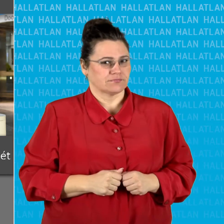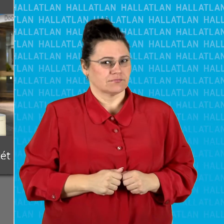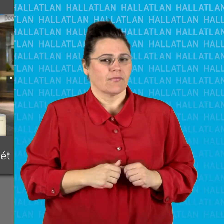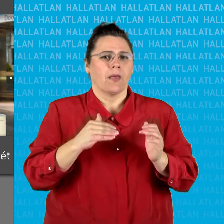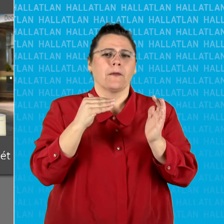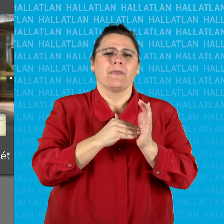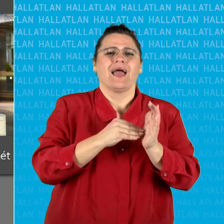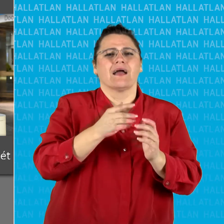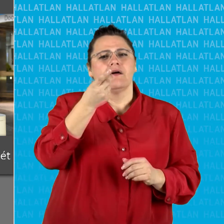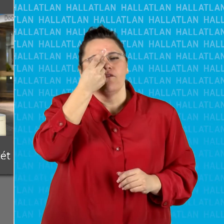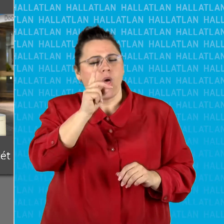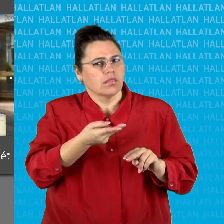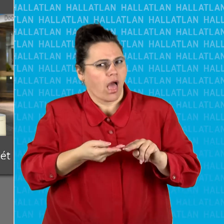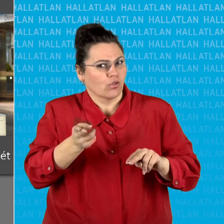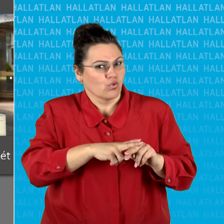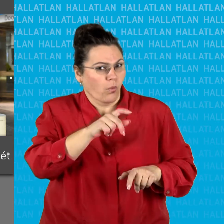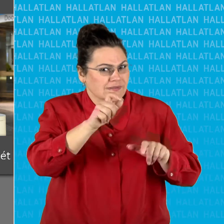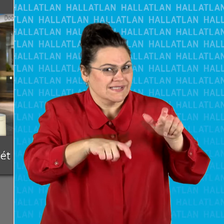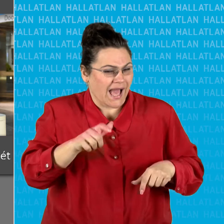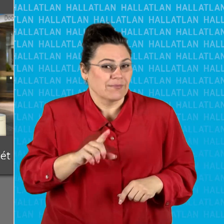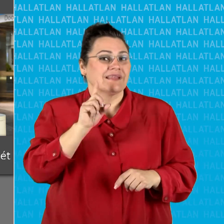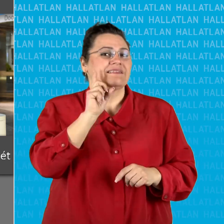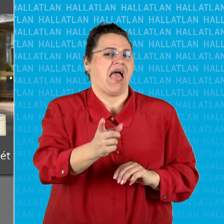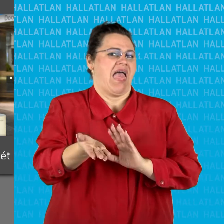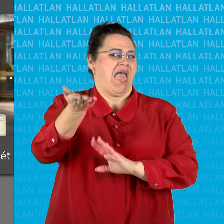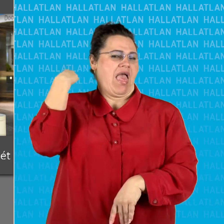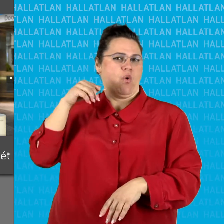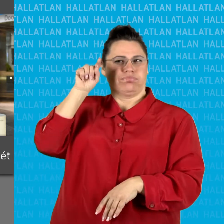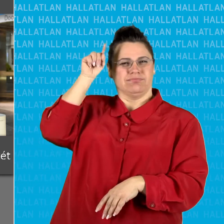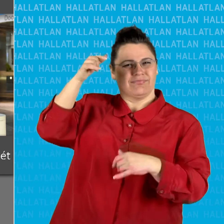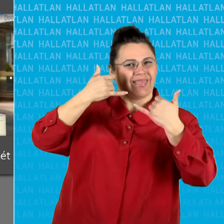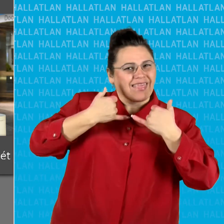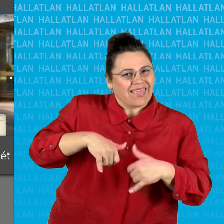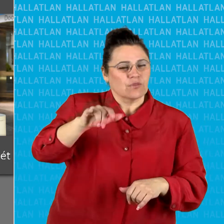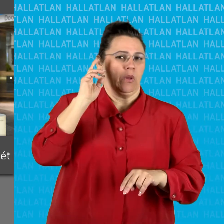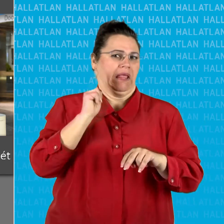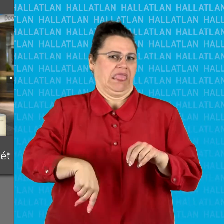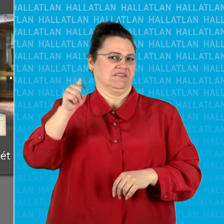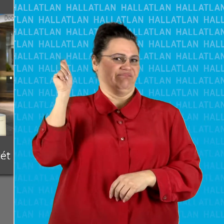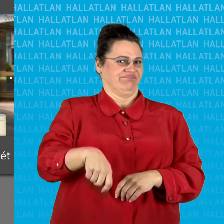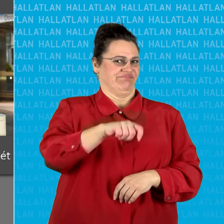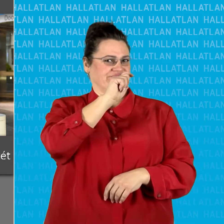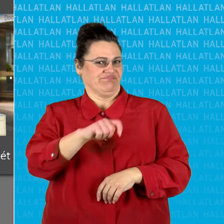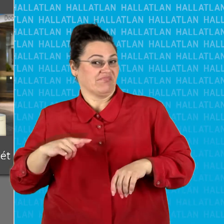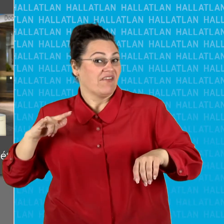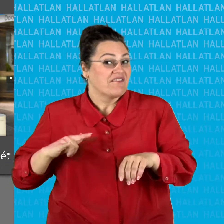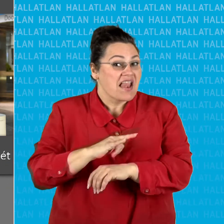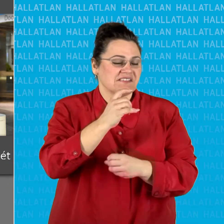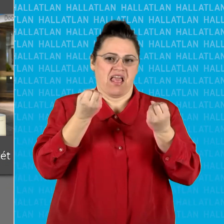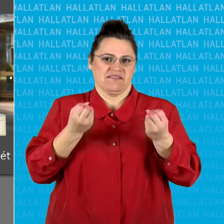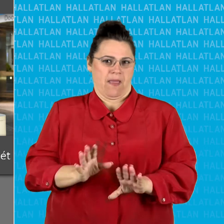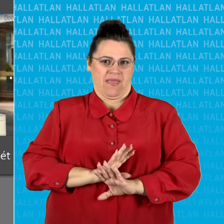Azért nem több, mert sokakat már az Egyesült Államokba induló gépekre fel sem engedtek